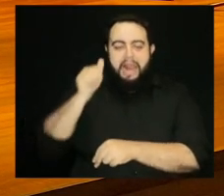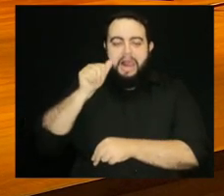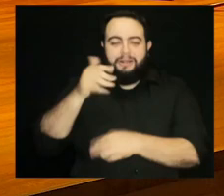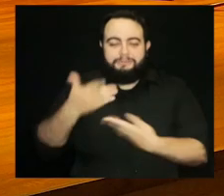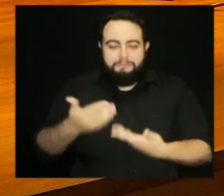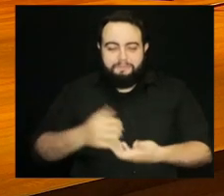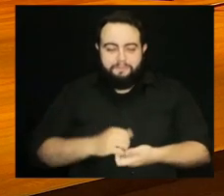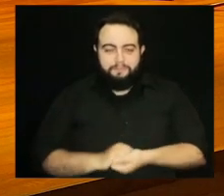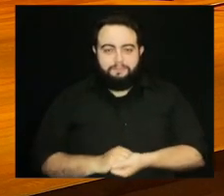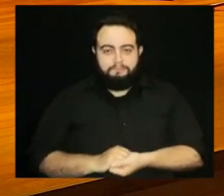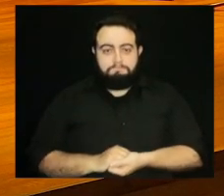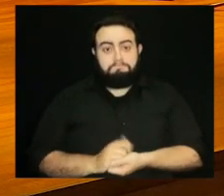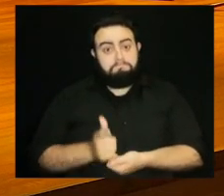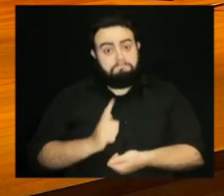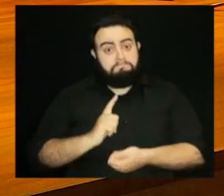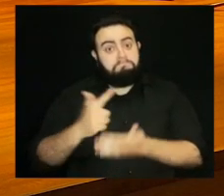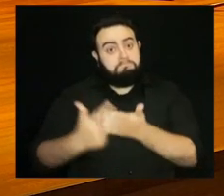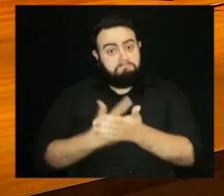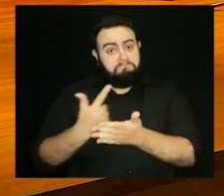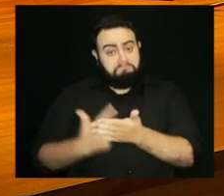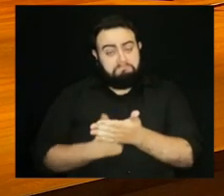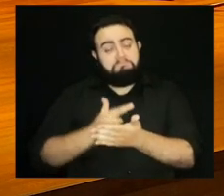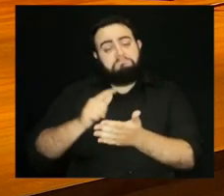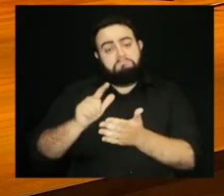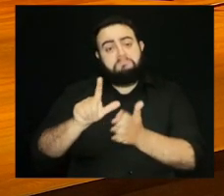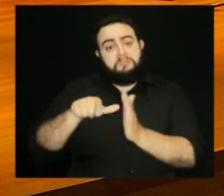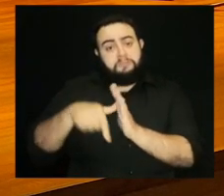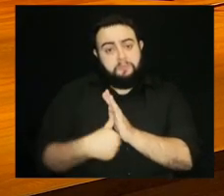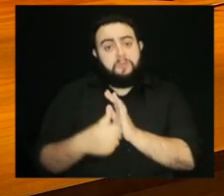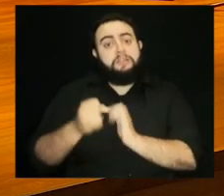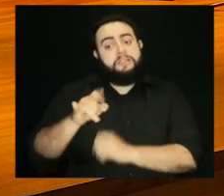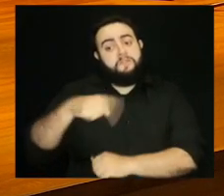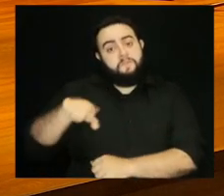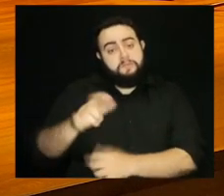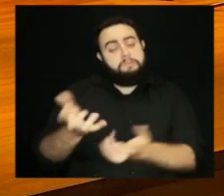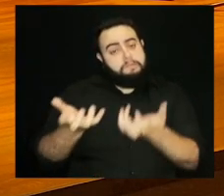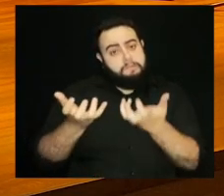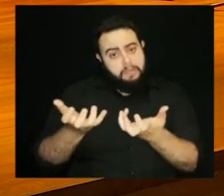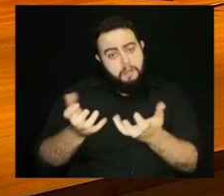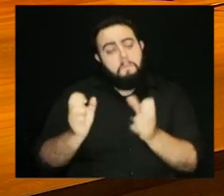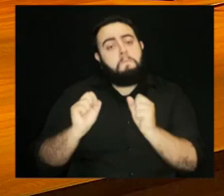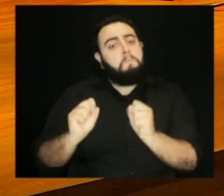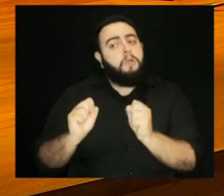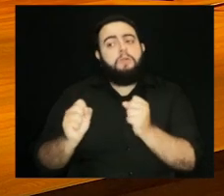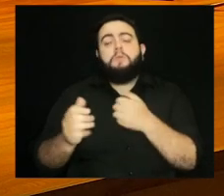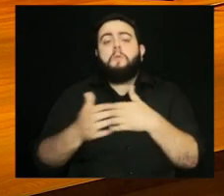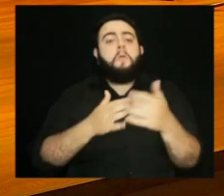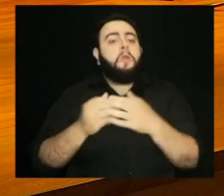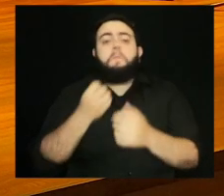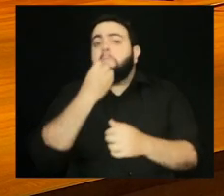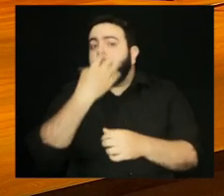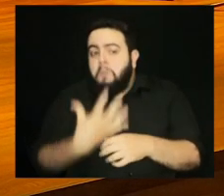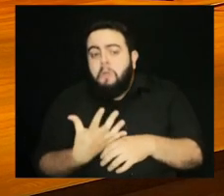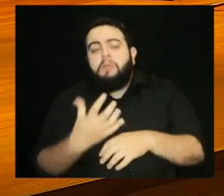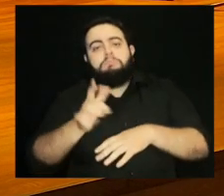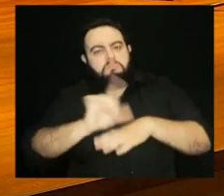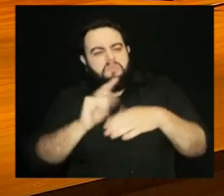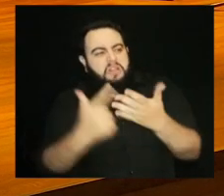Eu tenho tenho livros aí depois se vocês quiserem então, mas ele eles também são encontráveis em todas as boas livrarias. Se você vai numa boa livraria e não tiver